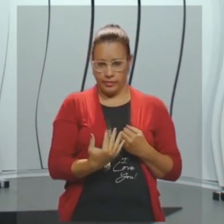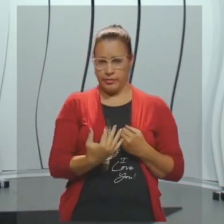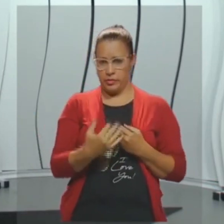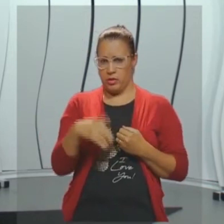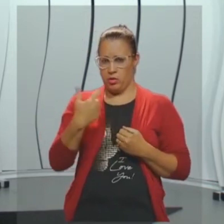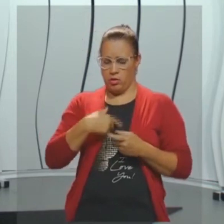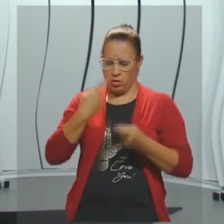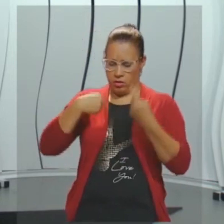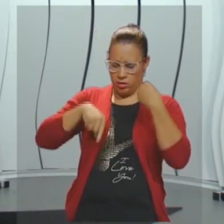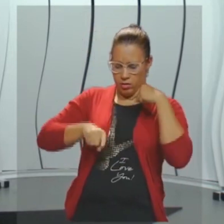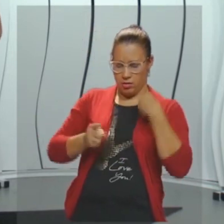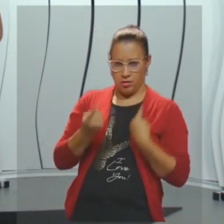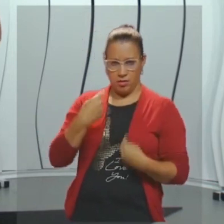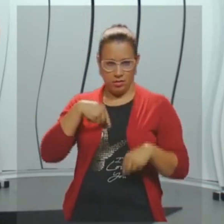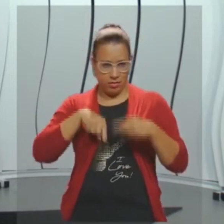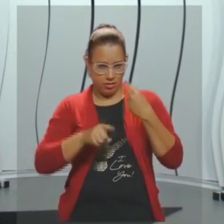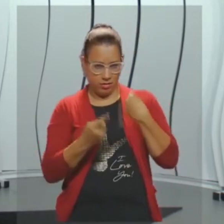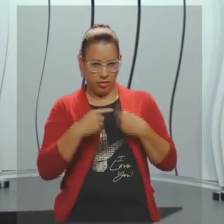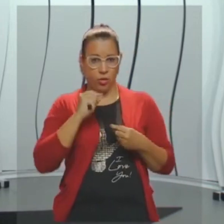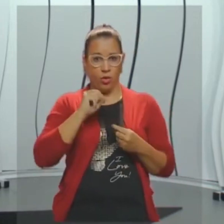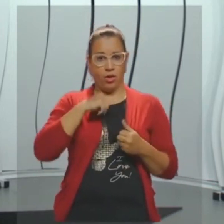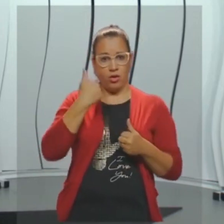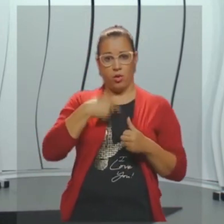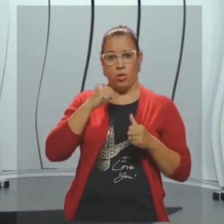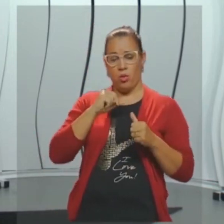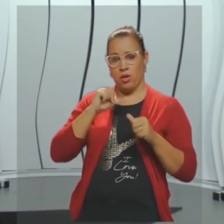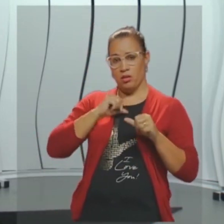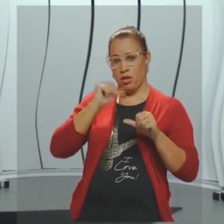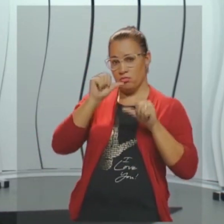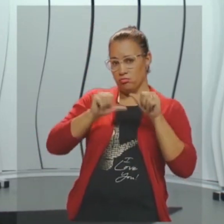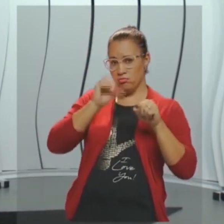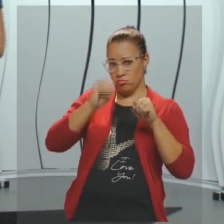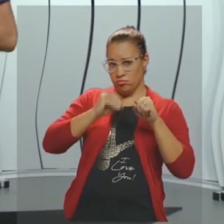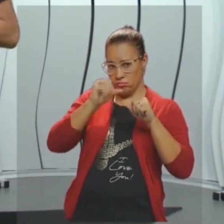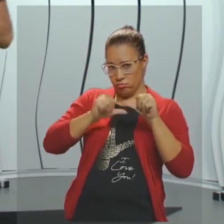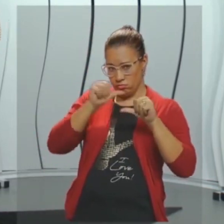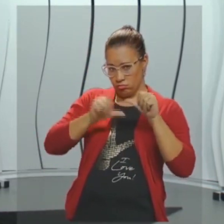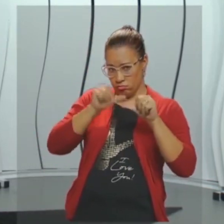ocorrem dentro do nosso organismo. Quais são os